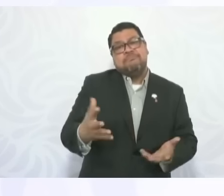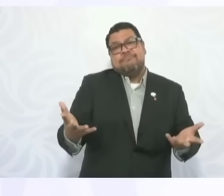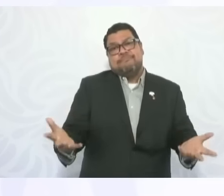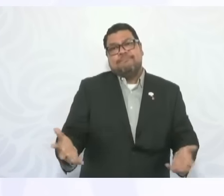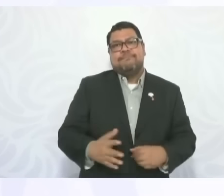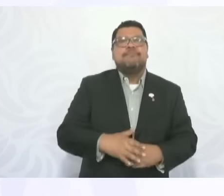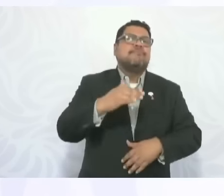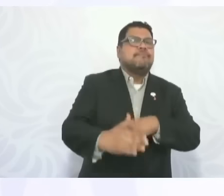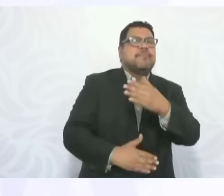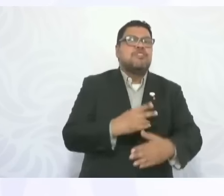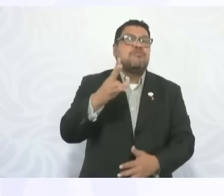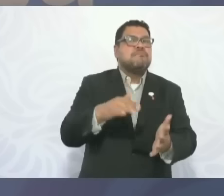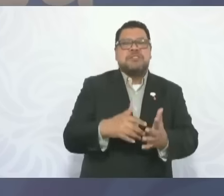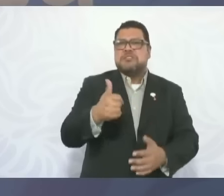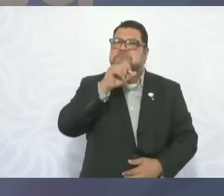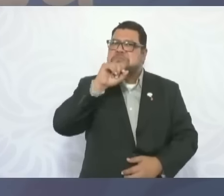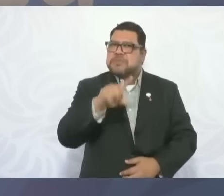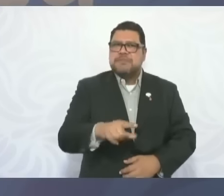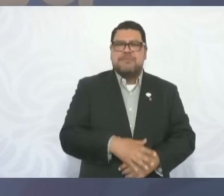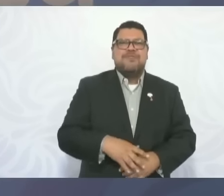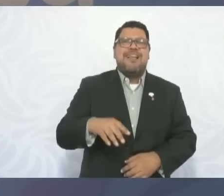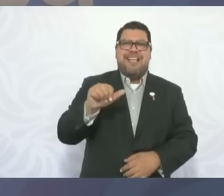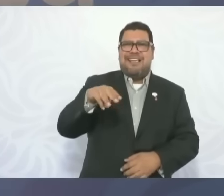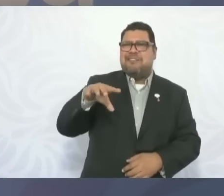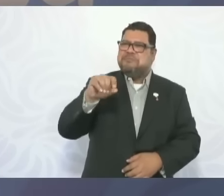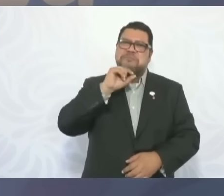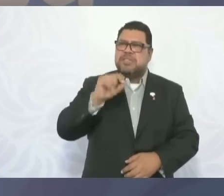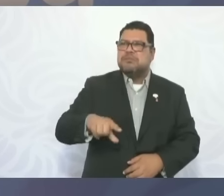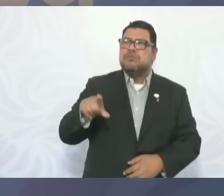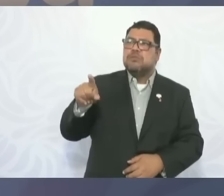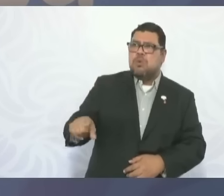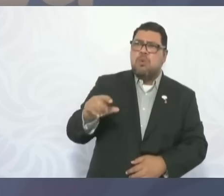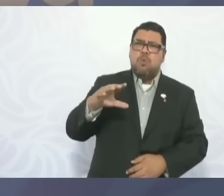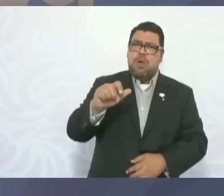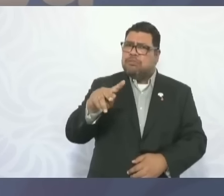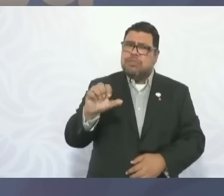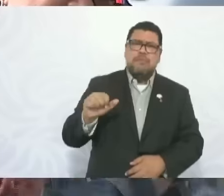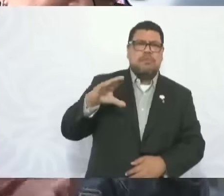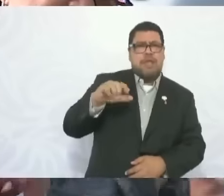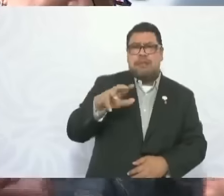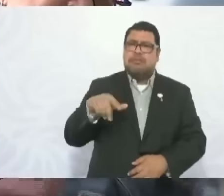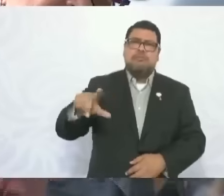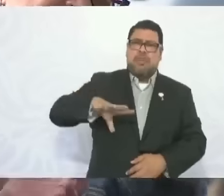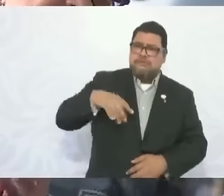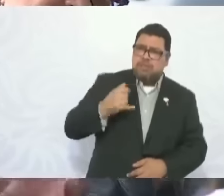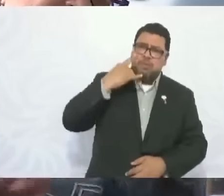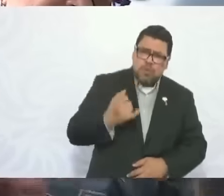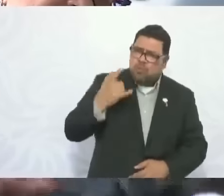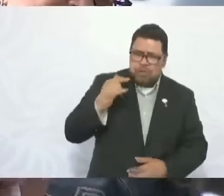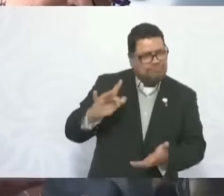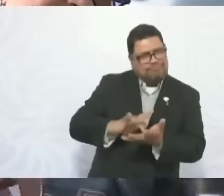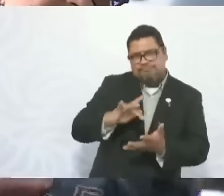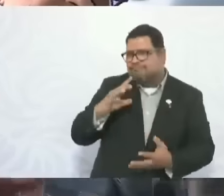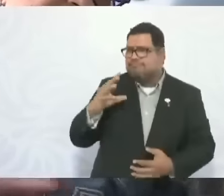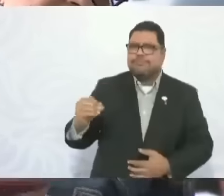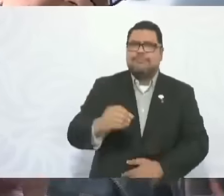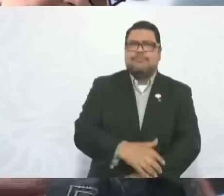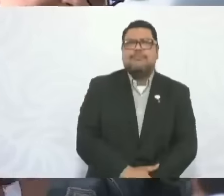el presidente López Obrador. Gracias, ingeniero Cuautemo Cárdenas, por su lucha, por su historia,